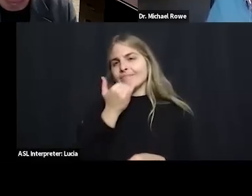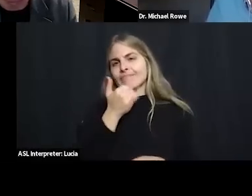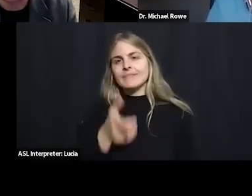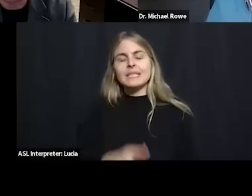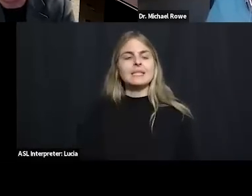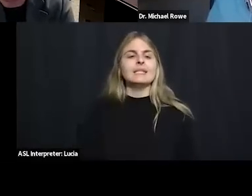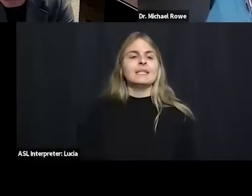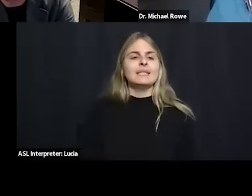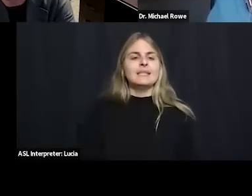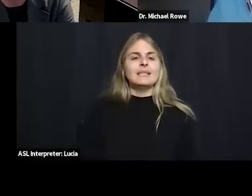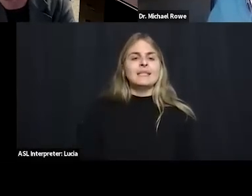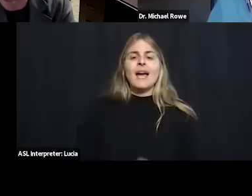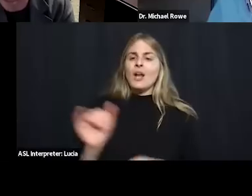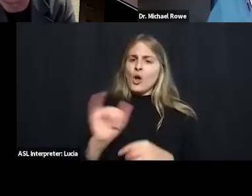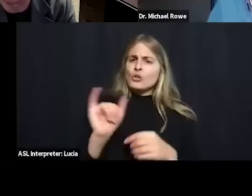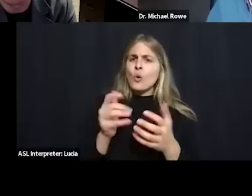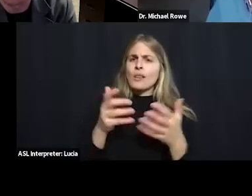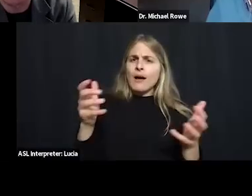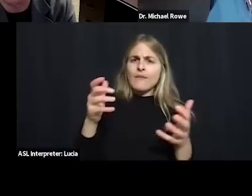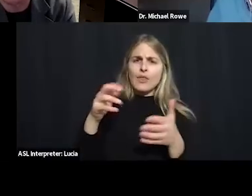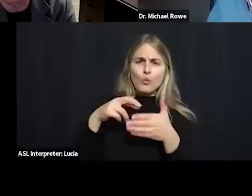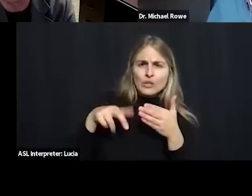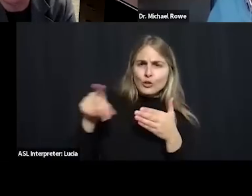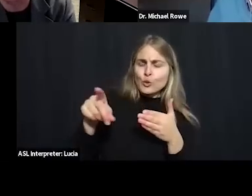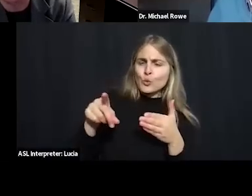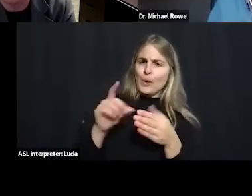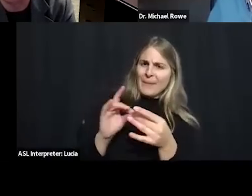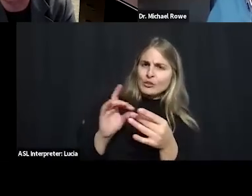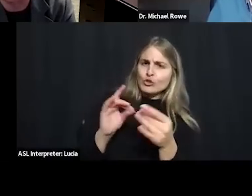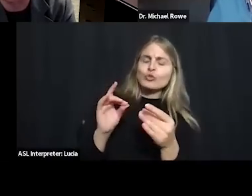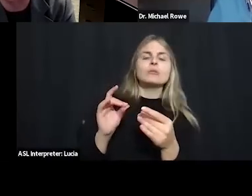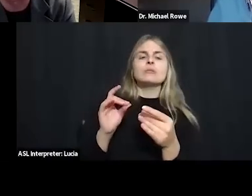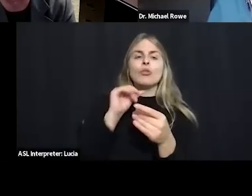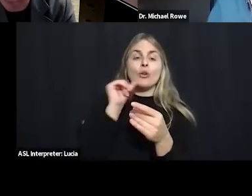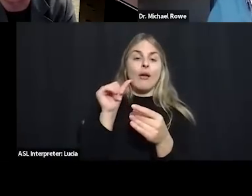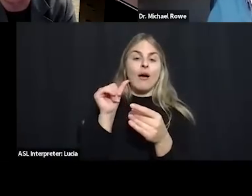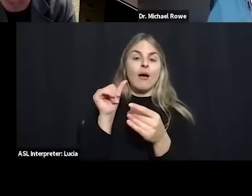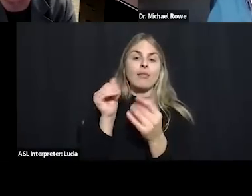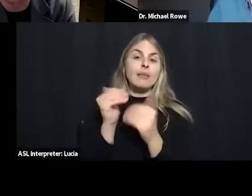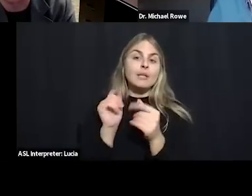Y creo que también muchos de los hallazgos que reporta pueden no estar limitados a un solo país.